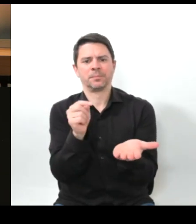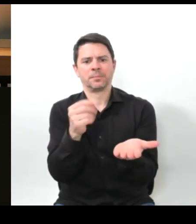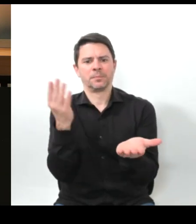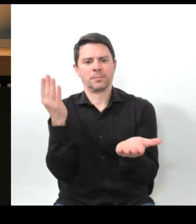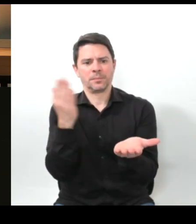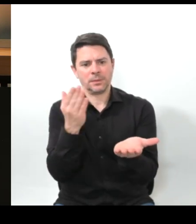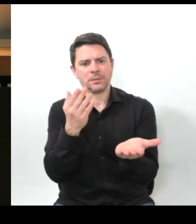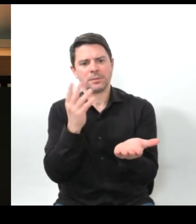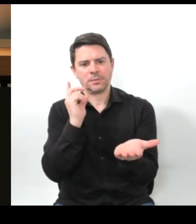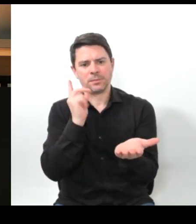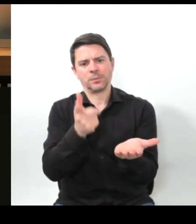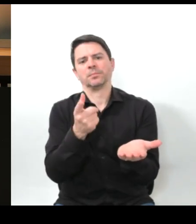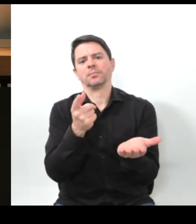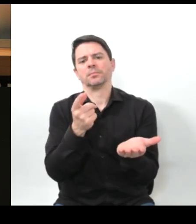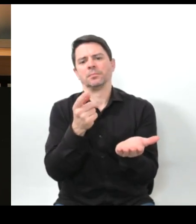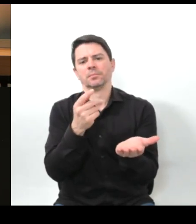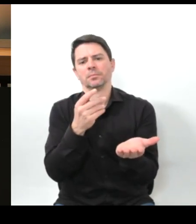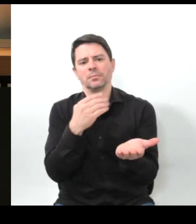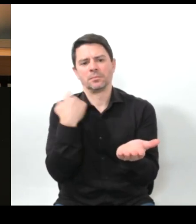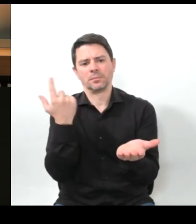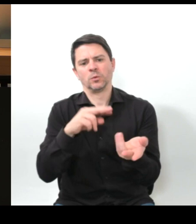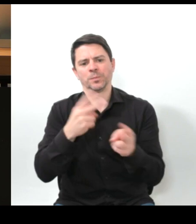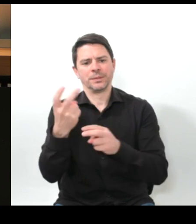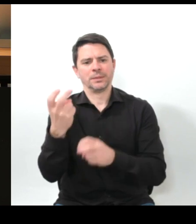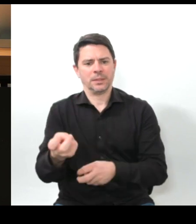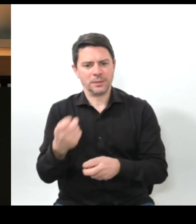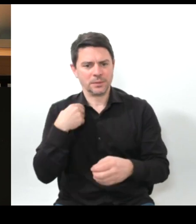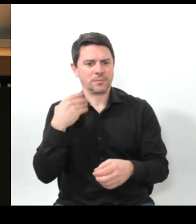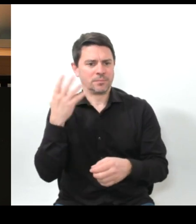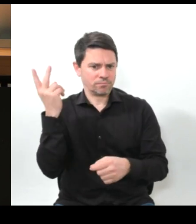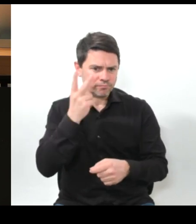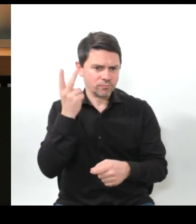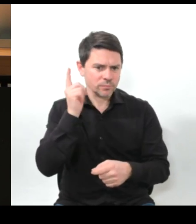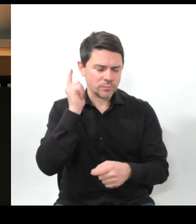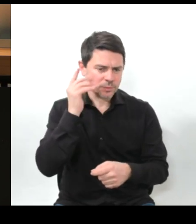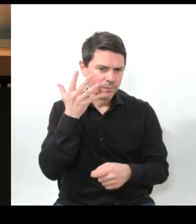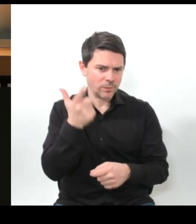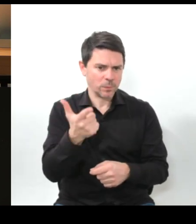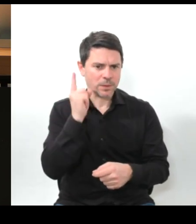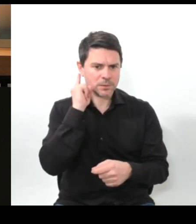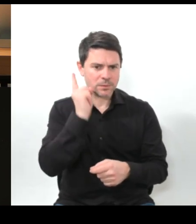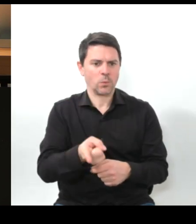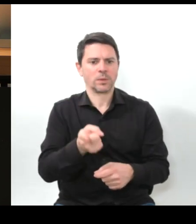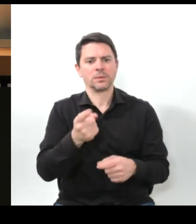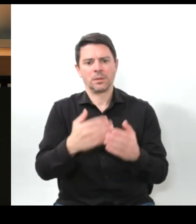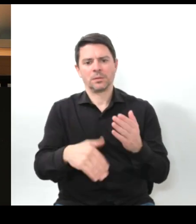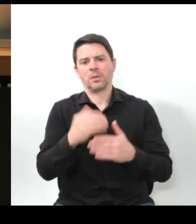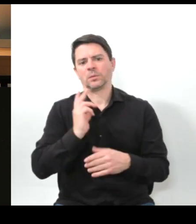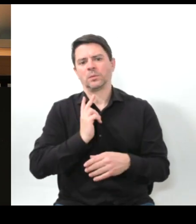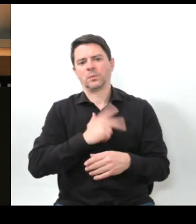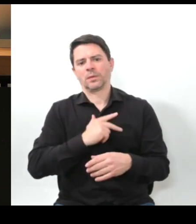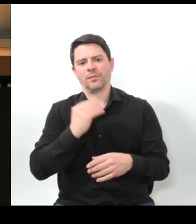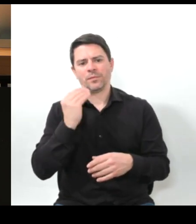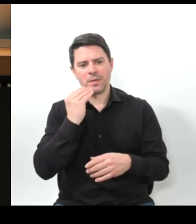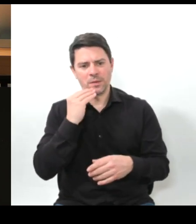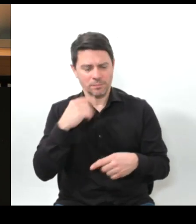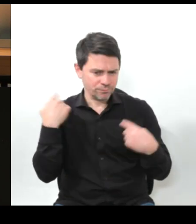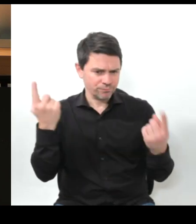Transparenz, Rechtssicherheit und Mieterschutz sorgen. Wir werden ein Förderprogramm für mietneutrale, energetische Sanierungen umsetz.